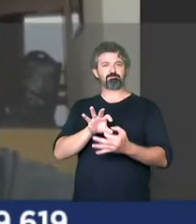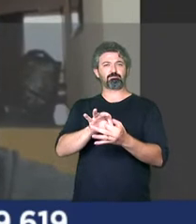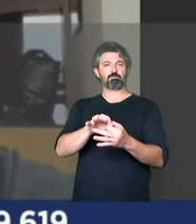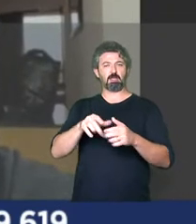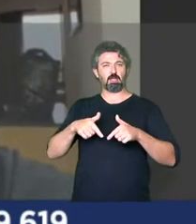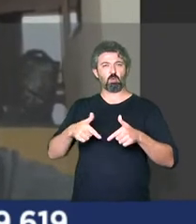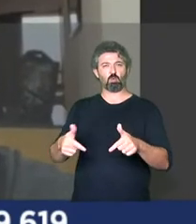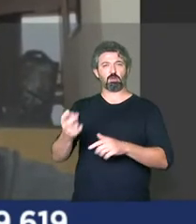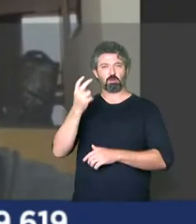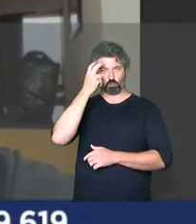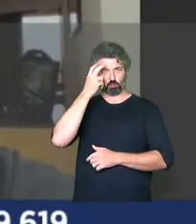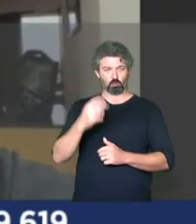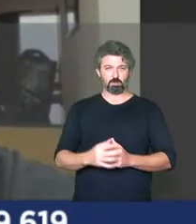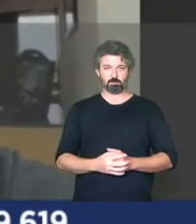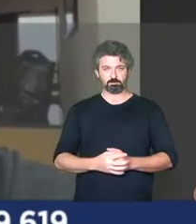AOS MOVIMENTOS CULTURAIS EM